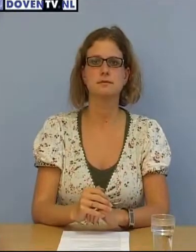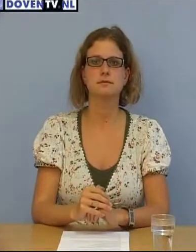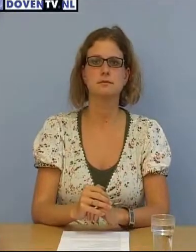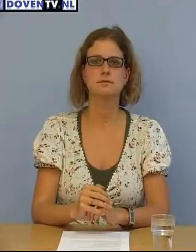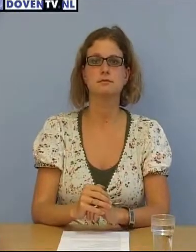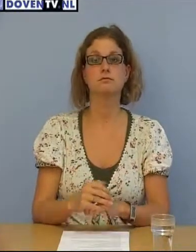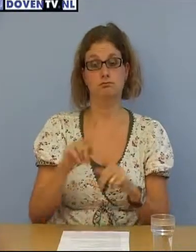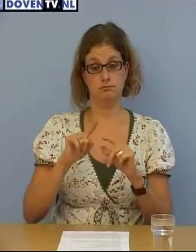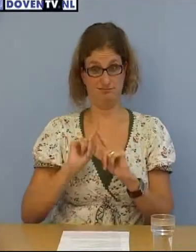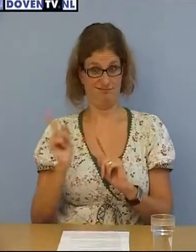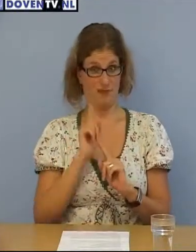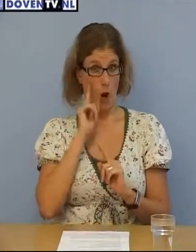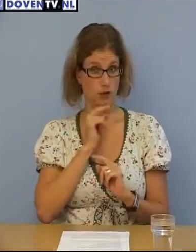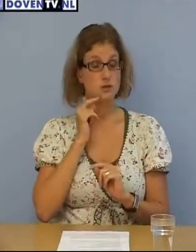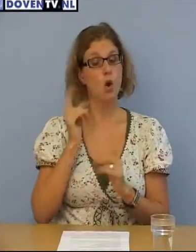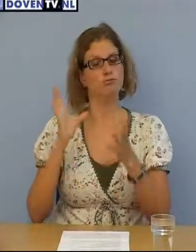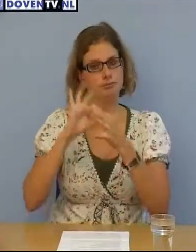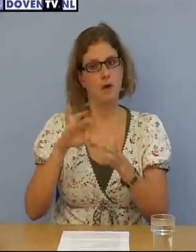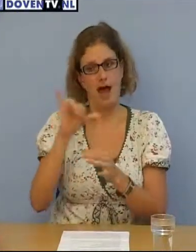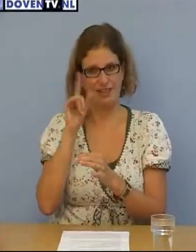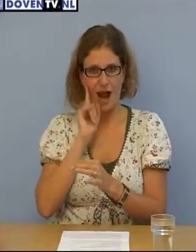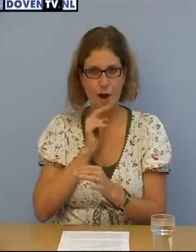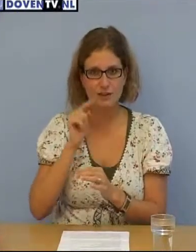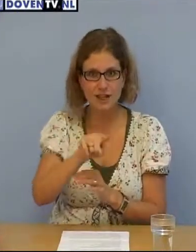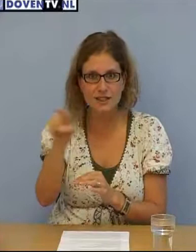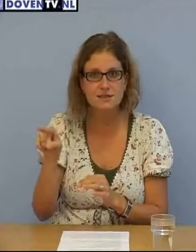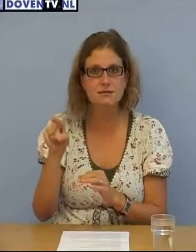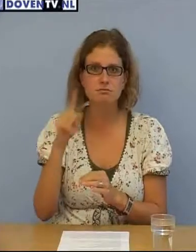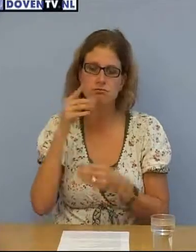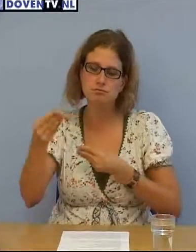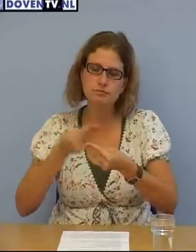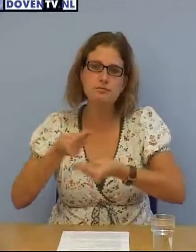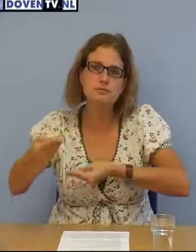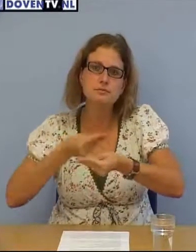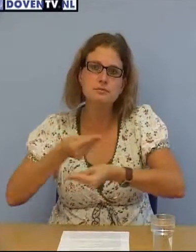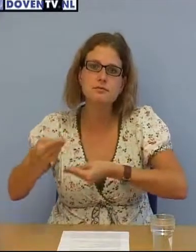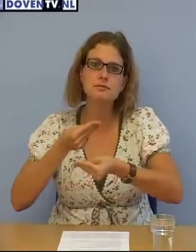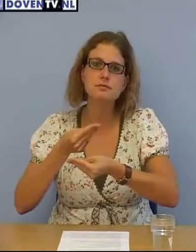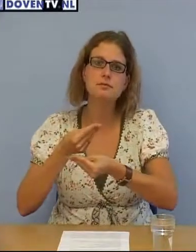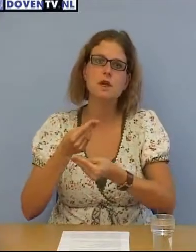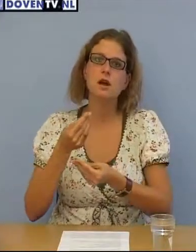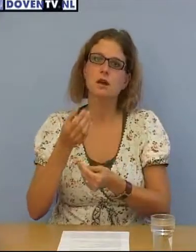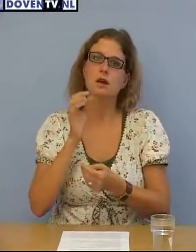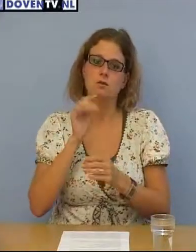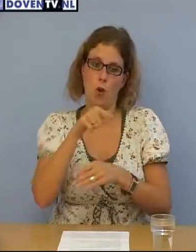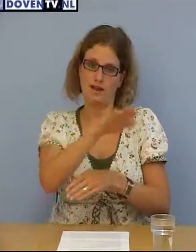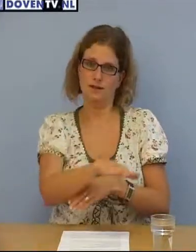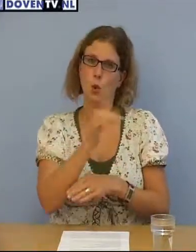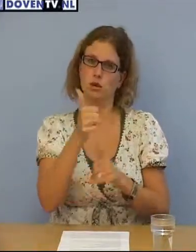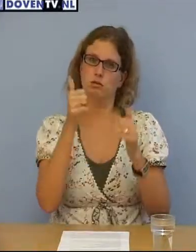Ze komen in contact met andere ouders en verwanten die hetzelfde willen:...